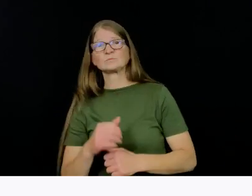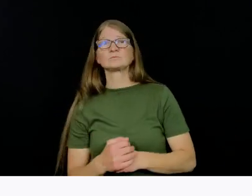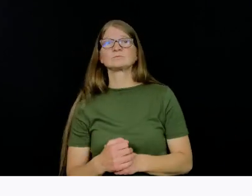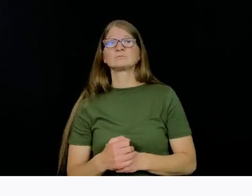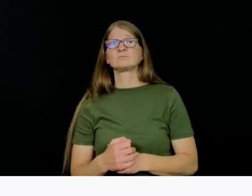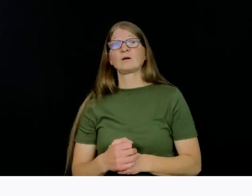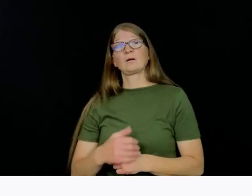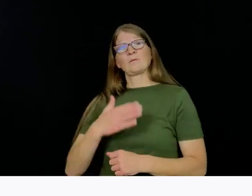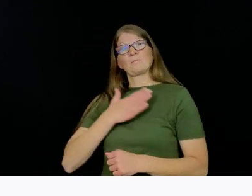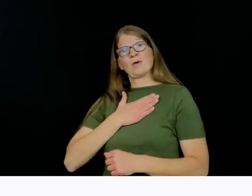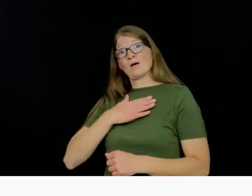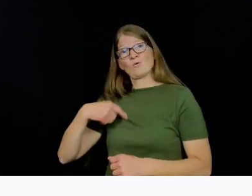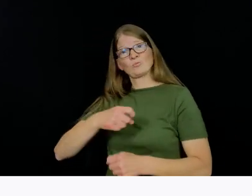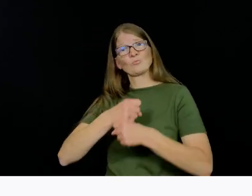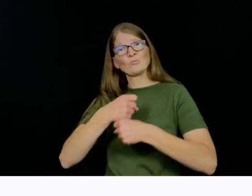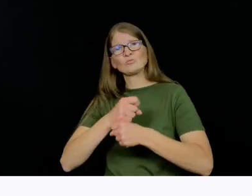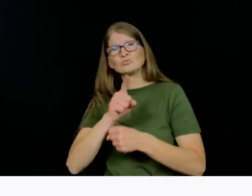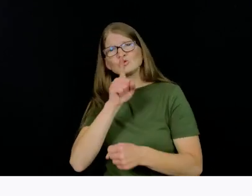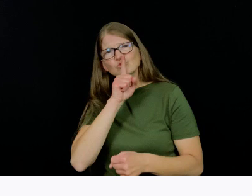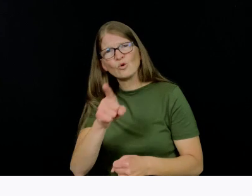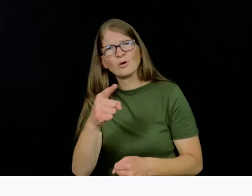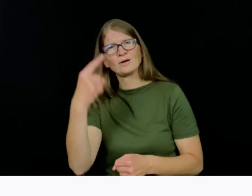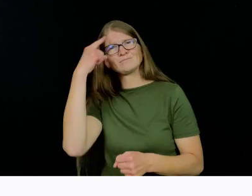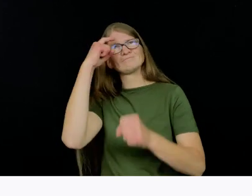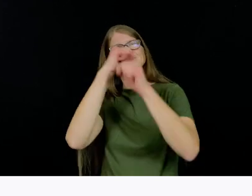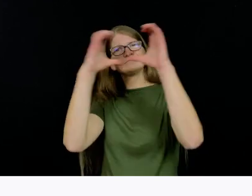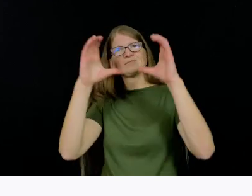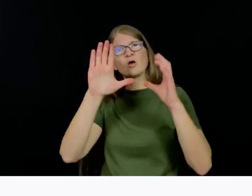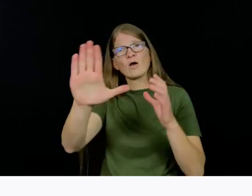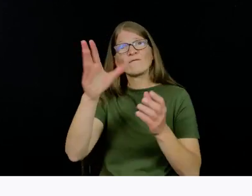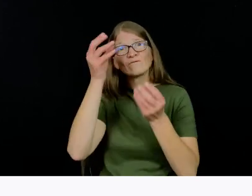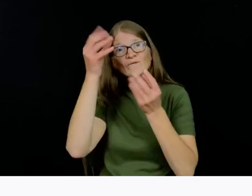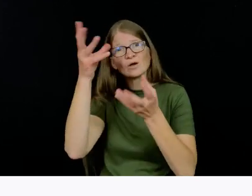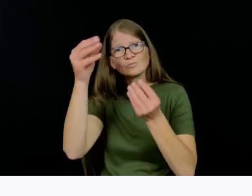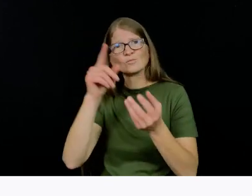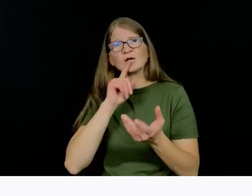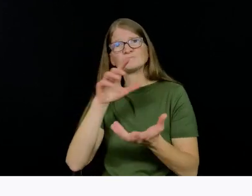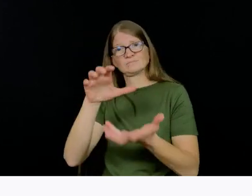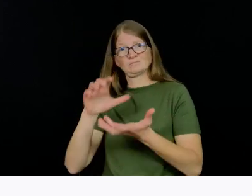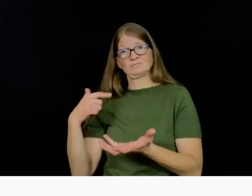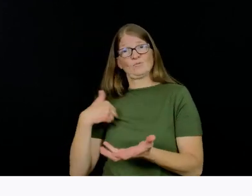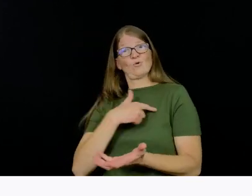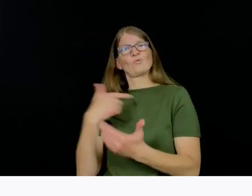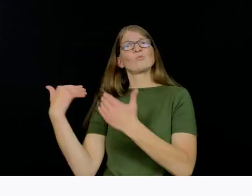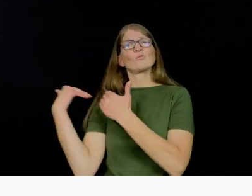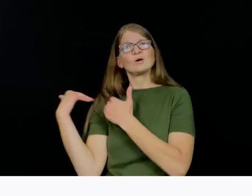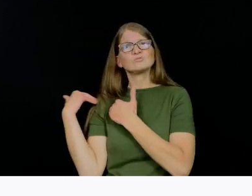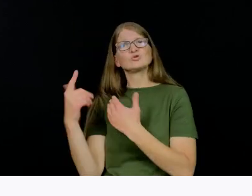نركّز على حفظ أمن معلوماتكم نتعامل معها بمسؤولية ونتيح لكم التحكم فيها